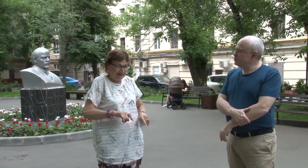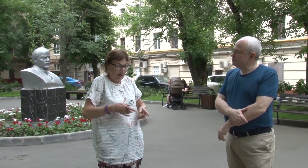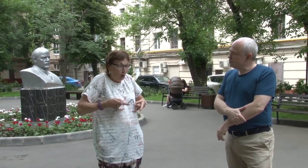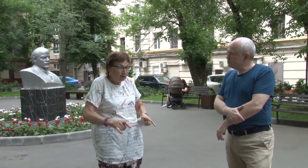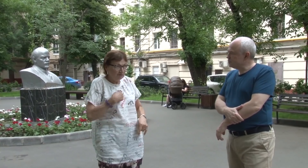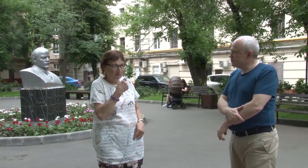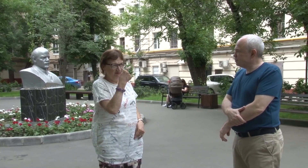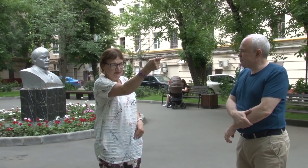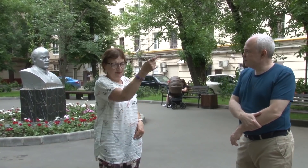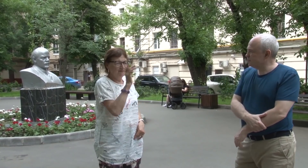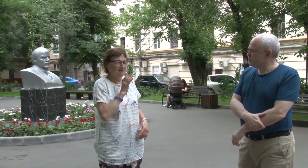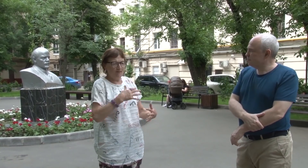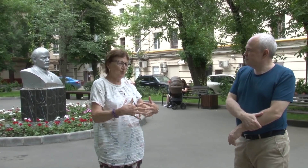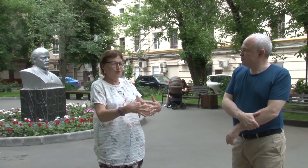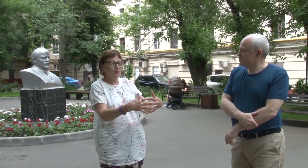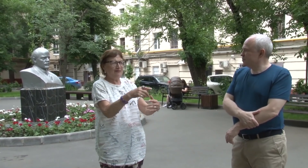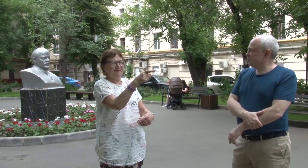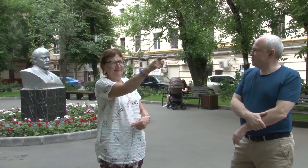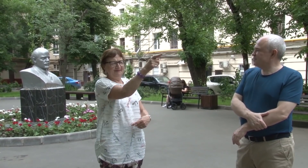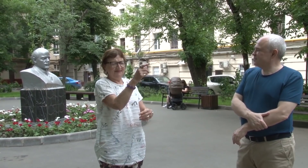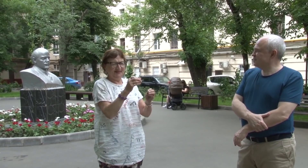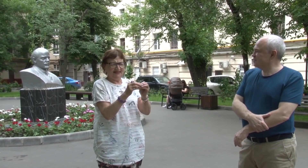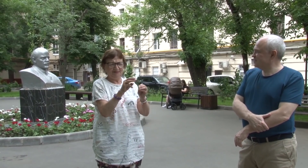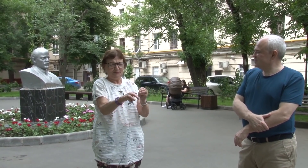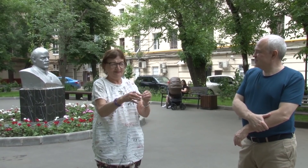И родилась здесь, в 10 минутах пешком оттуда, в этом направлении